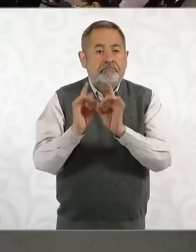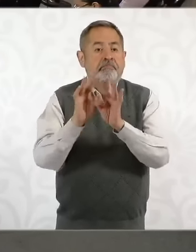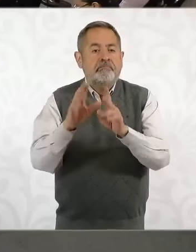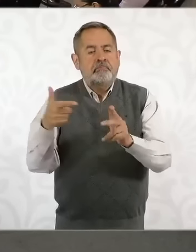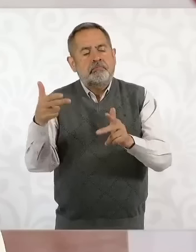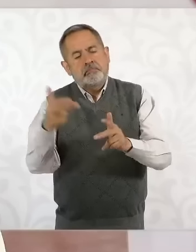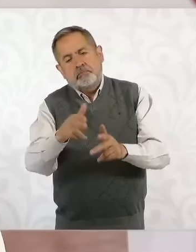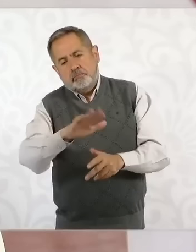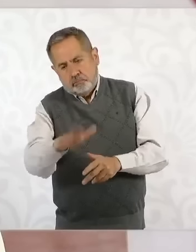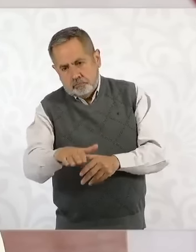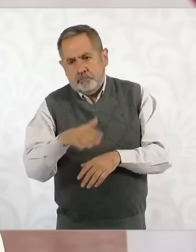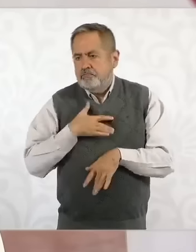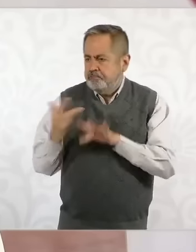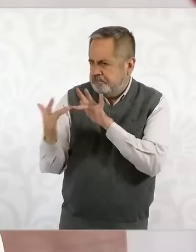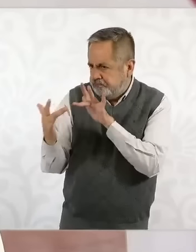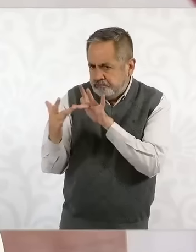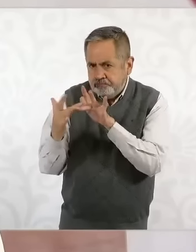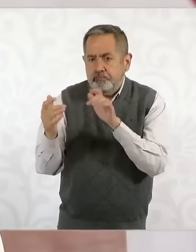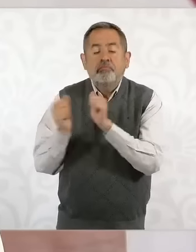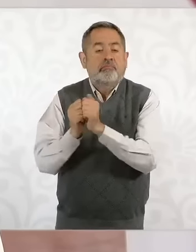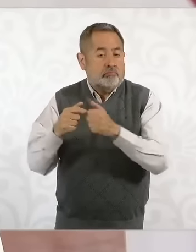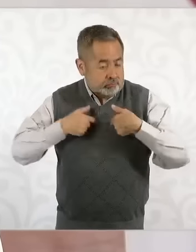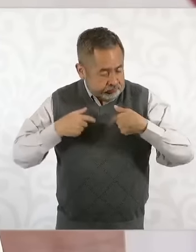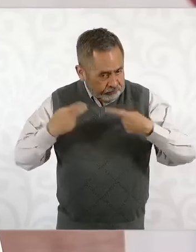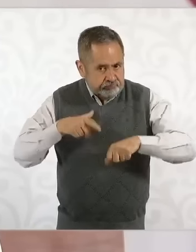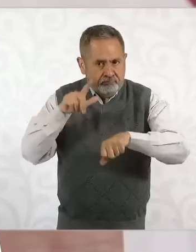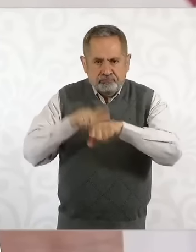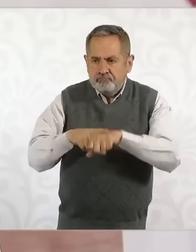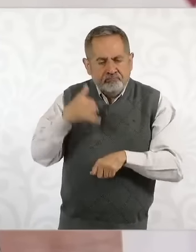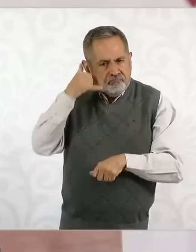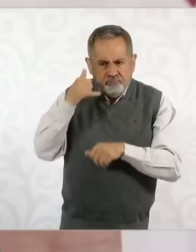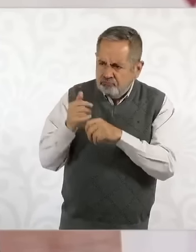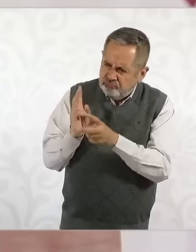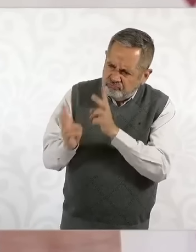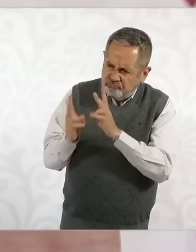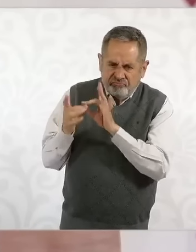señora Grecia Quiroz. Yo personalmente he tenido una comunicación estrecha por instrucciones de la